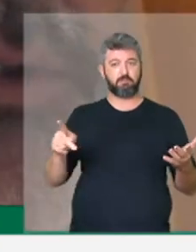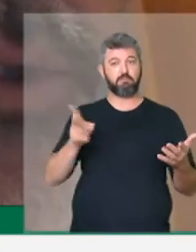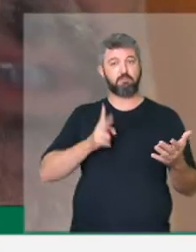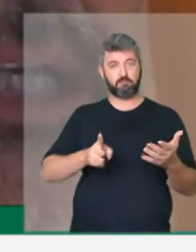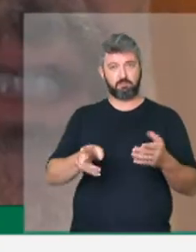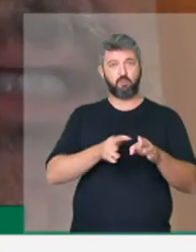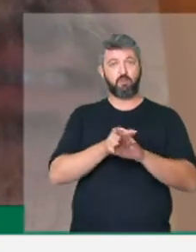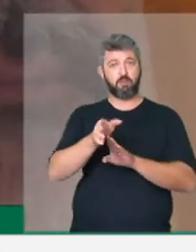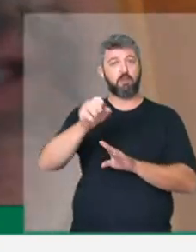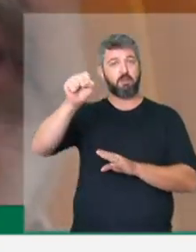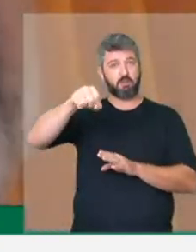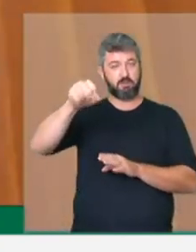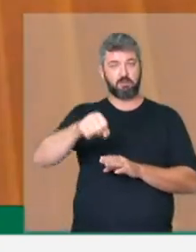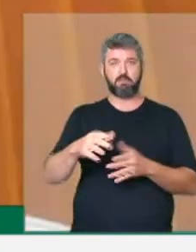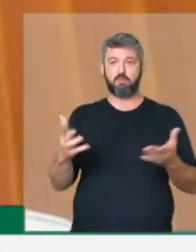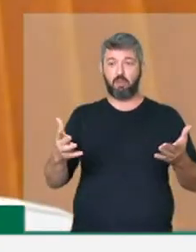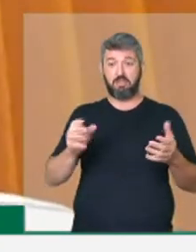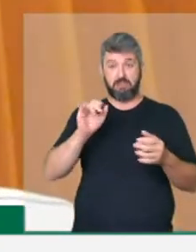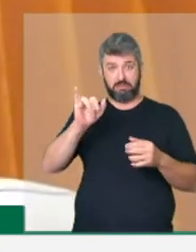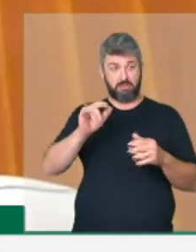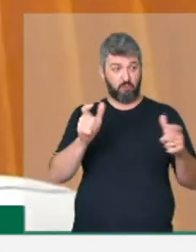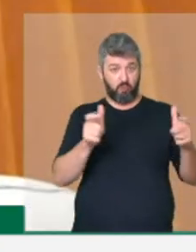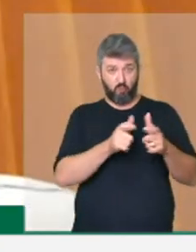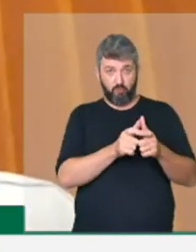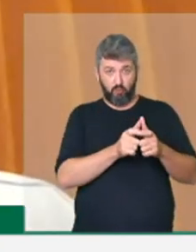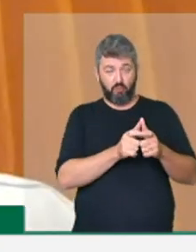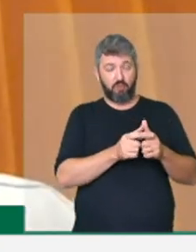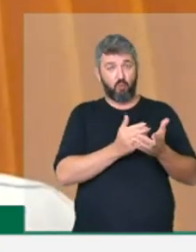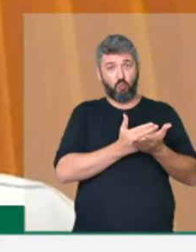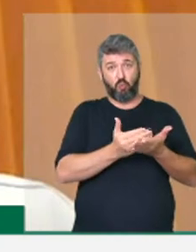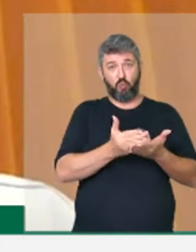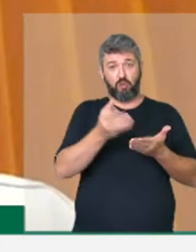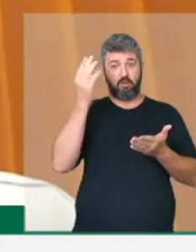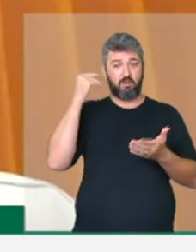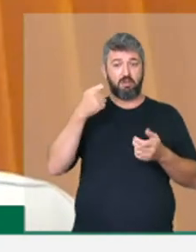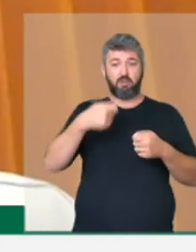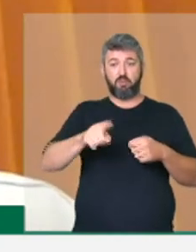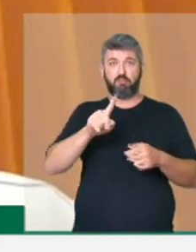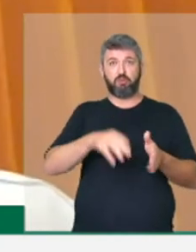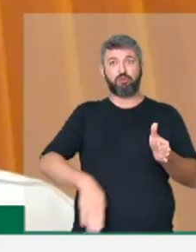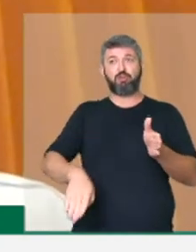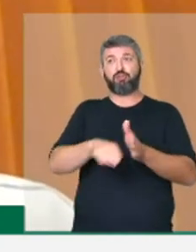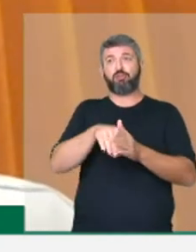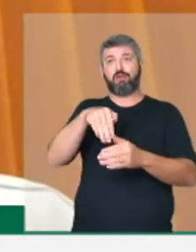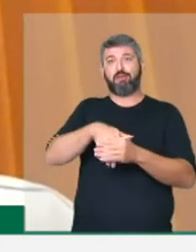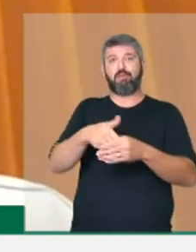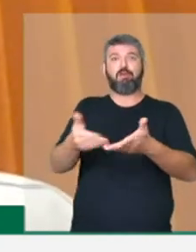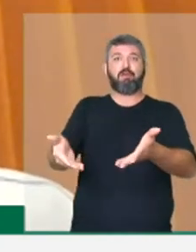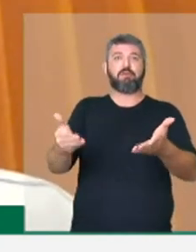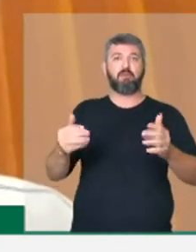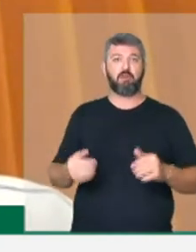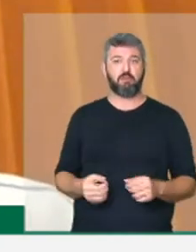AQUI PORQUE DIVERSOS DEPUTADOS AÍ DA EXTREMA-DIREITA TENTARAM PASSAR UMA PECHA INADEQUADA DE QUE A ESQUERDA NÃO ENTENDERIA AS